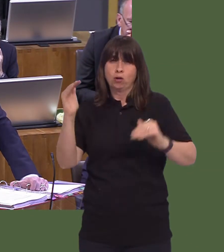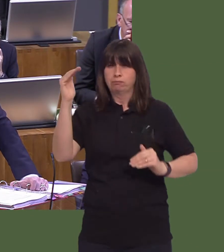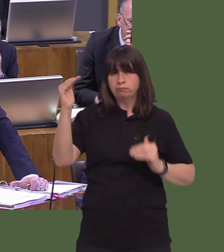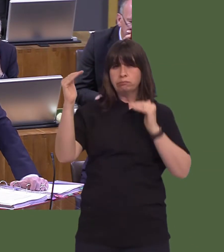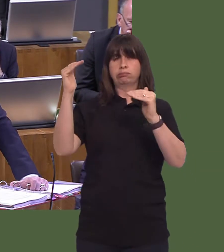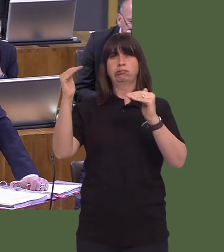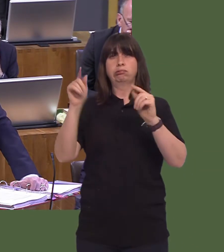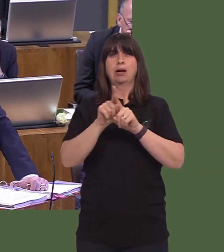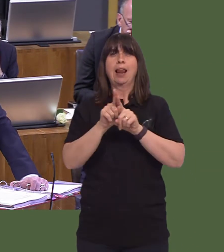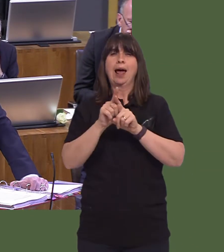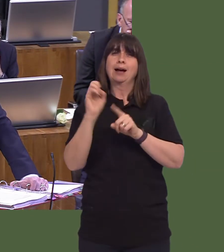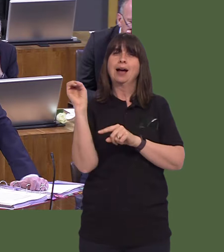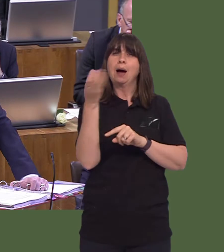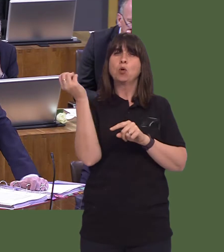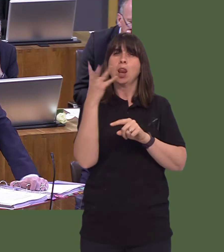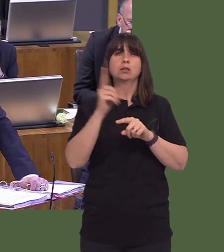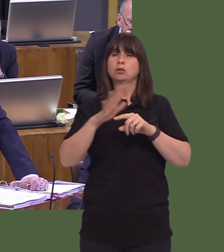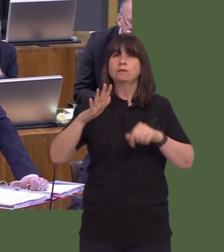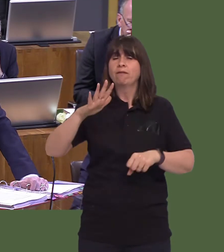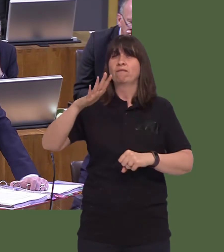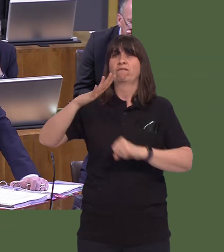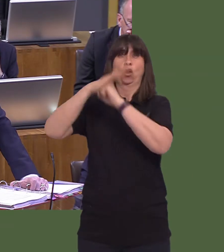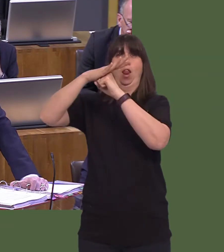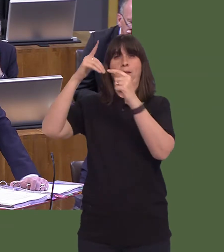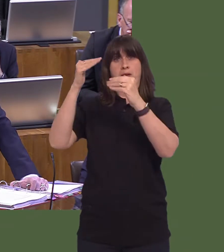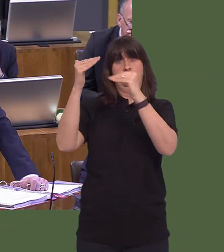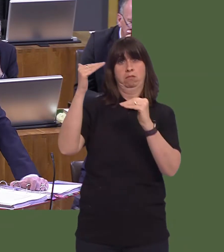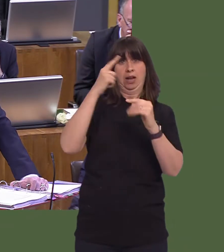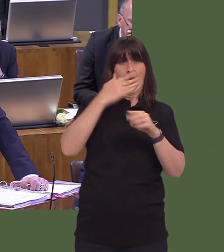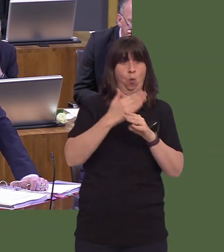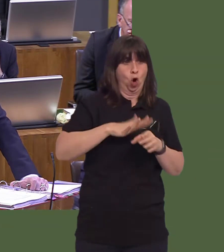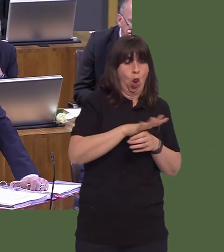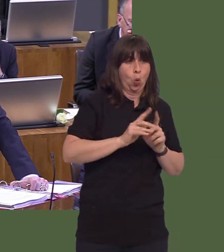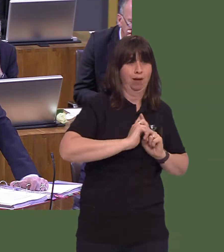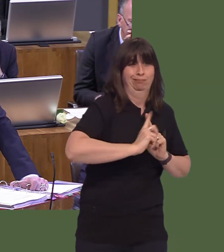Mae yna drafodaethau yn cymryd lle ar hyn o bryd ynglyn ‚'r potensial i ddatblygu